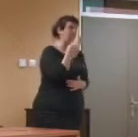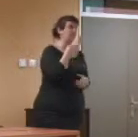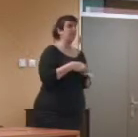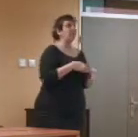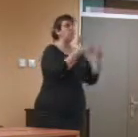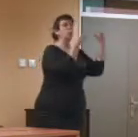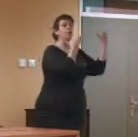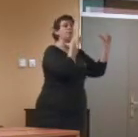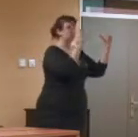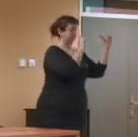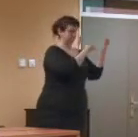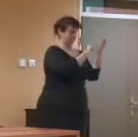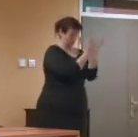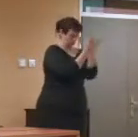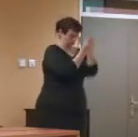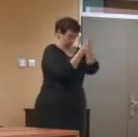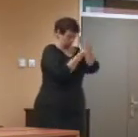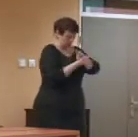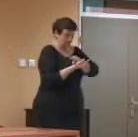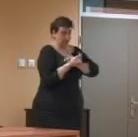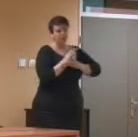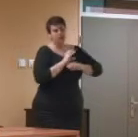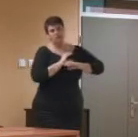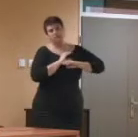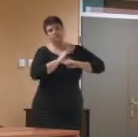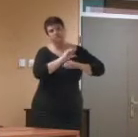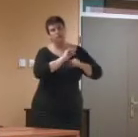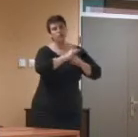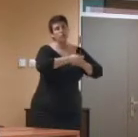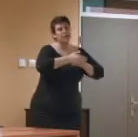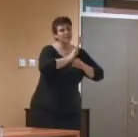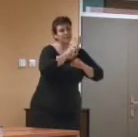y decide dotar a la Ciudad de las Artes de un palacio de ópera